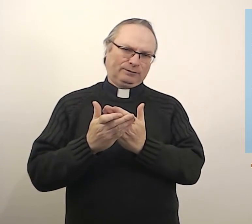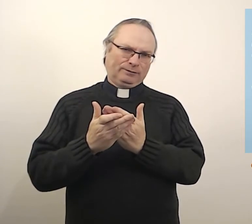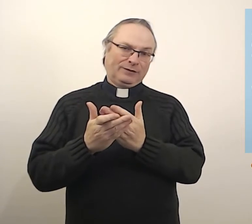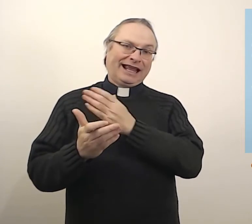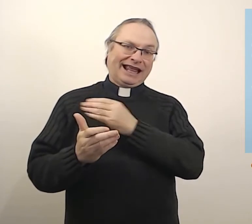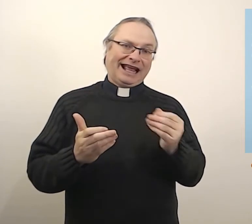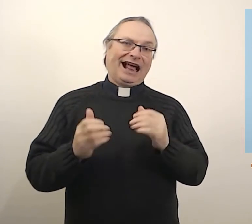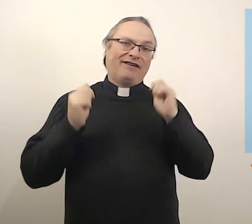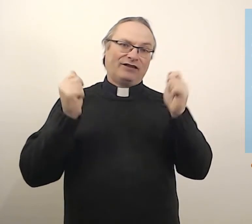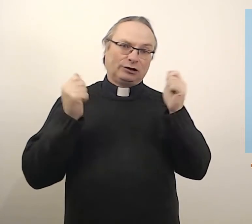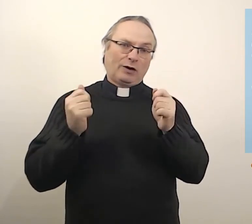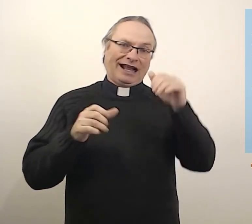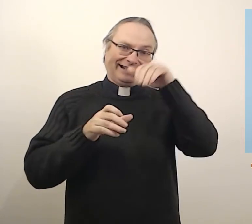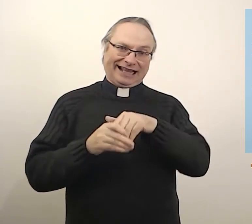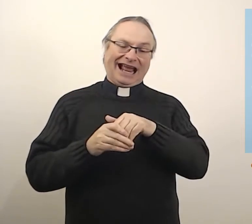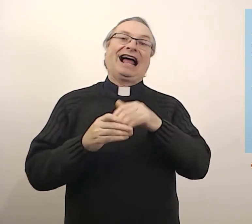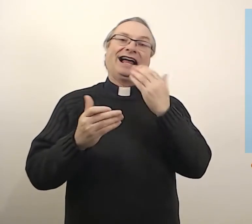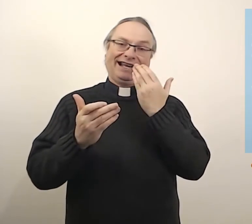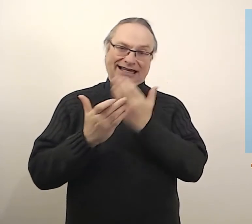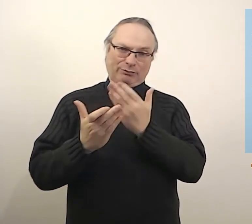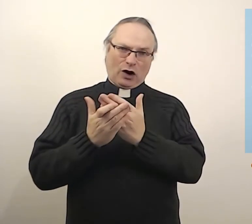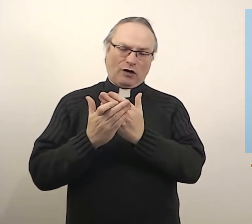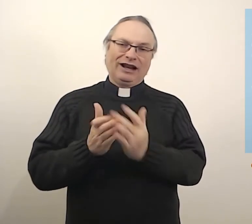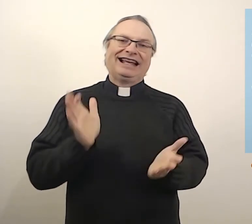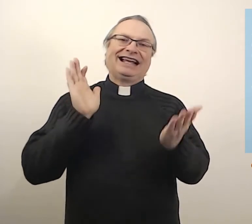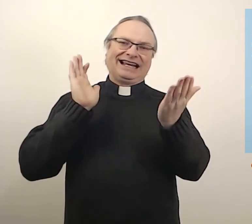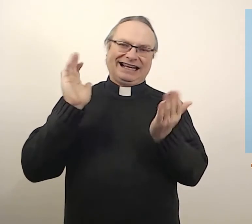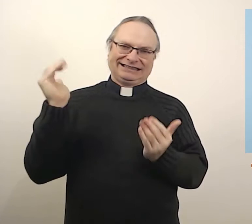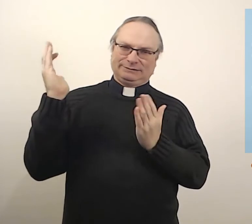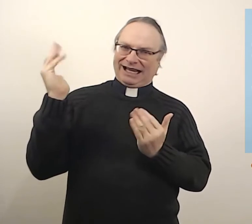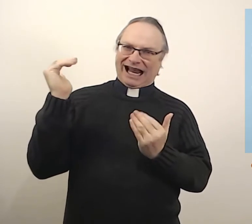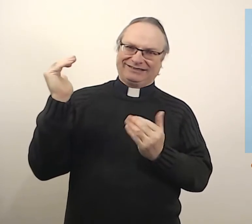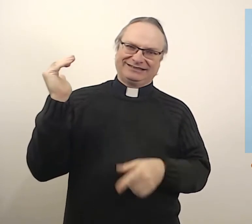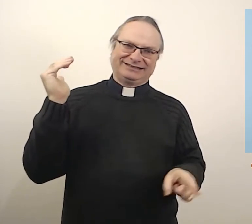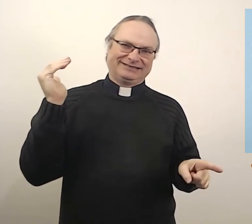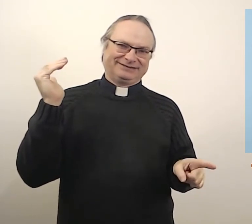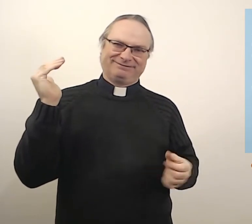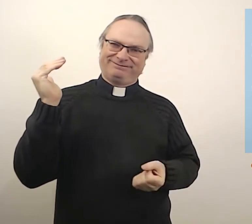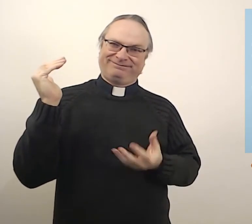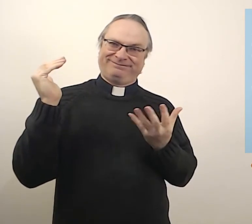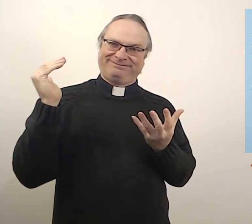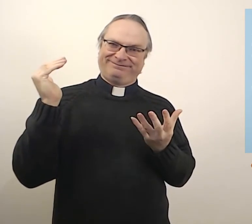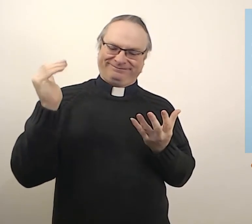et la victoire dans l'épreuve l'espérance.